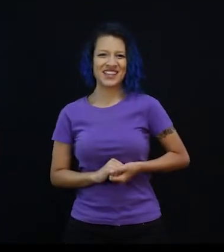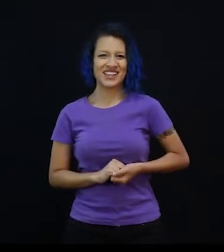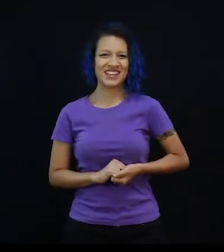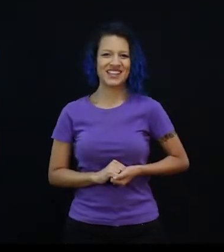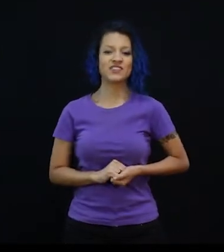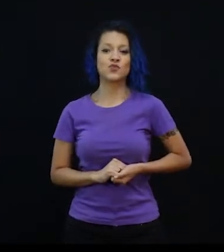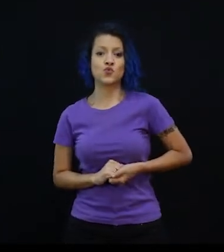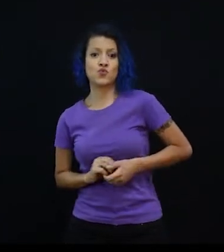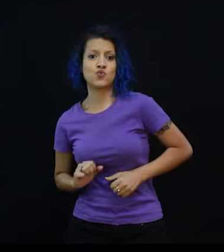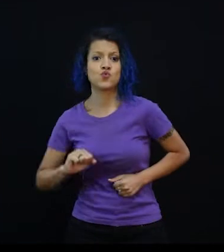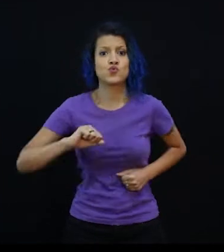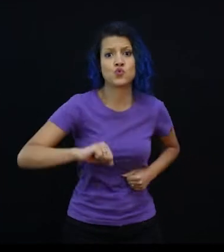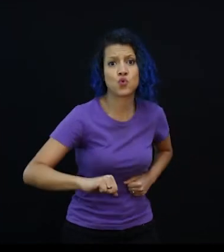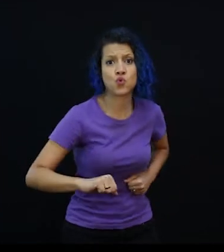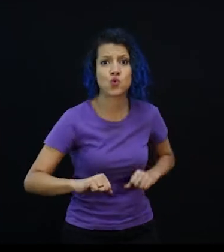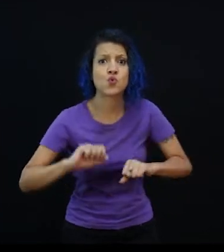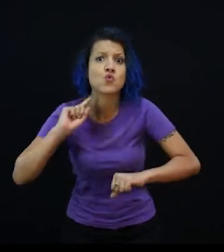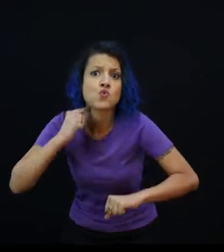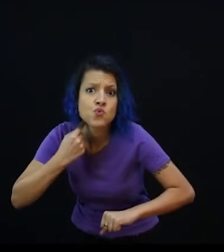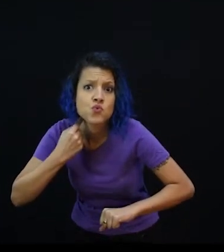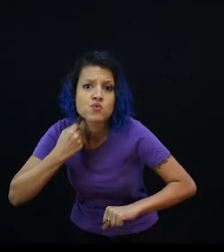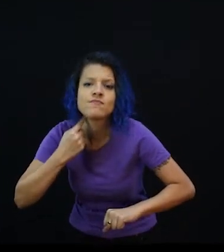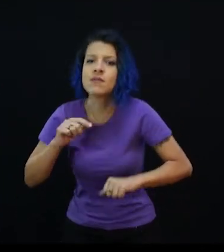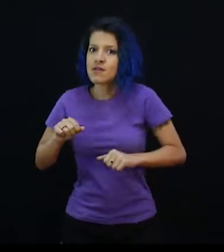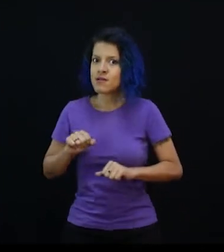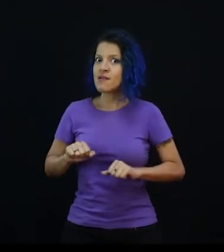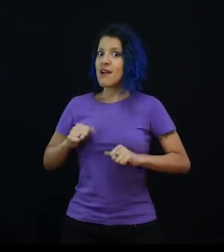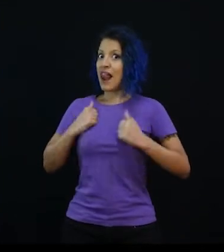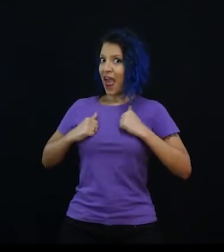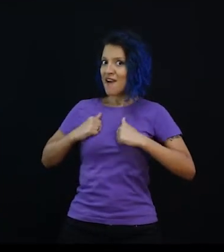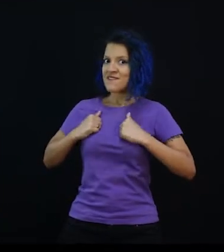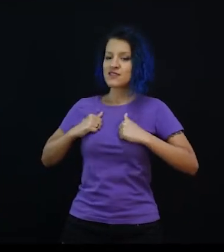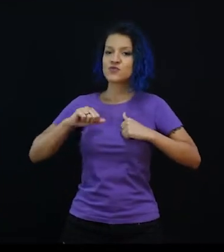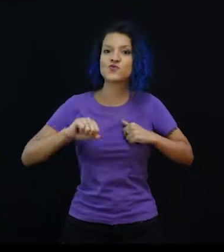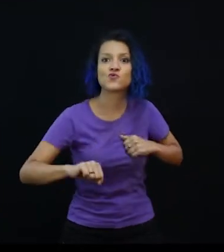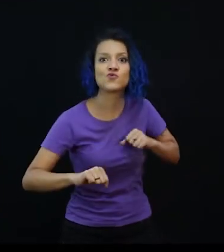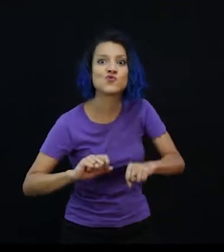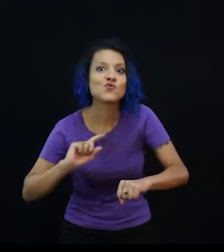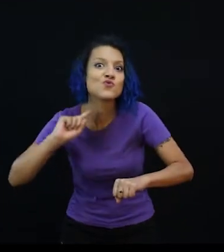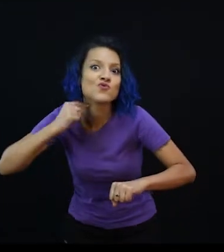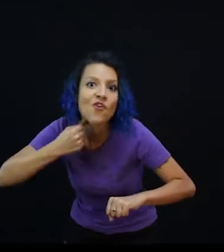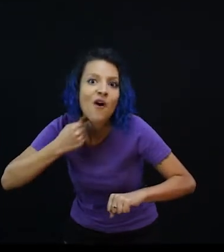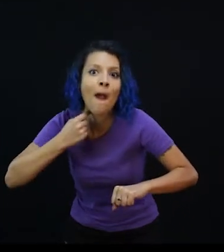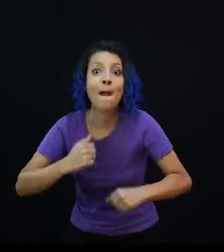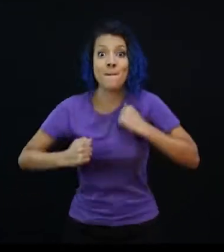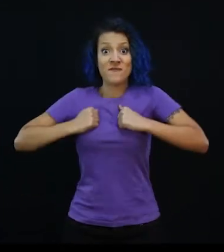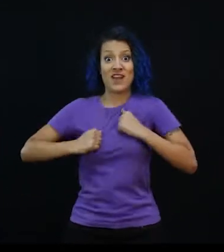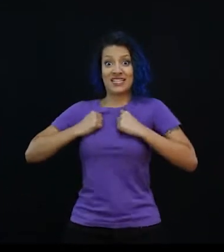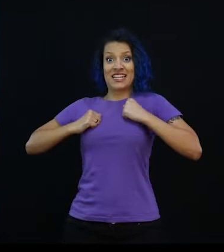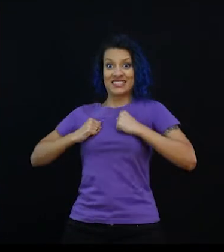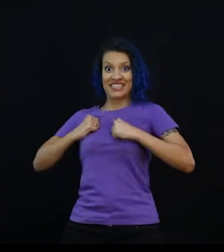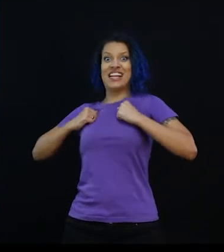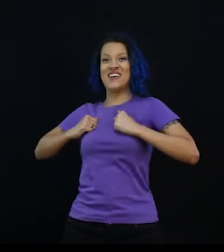Se está sujo, faça se lavar Se está sujo, faça se esfregar